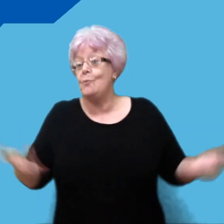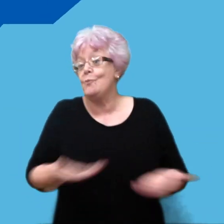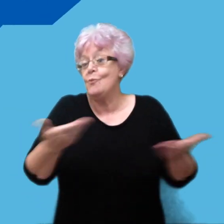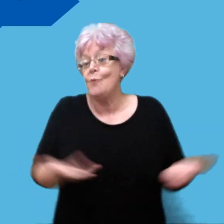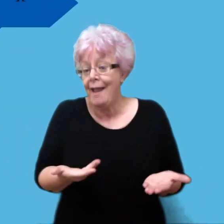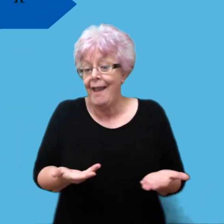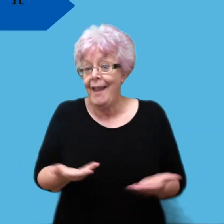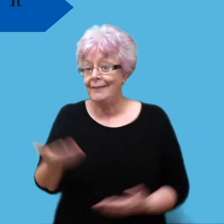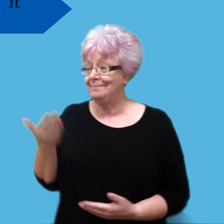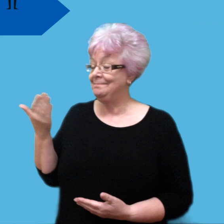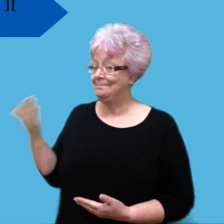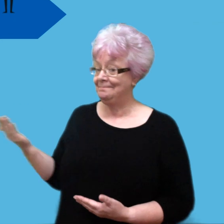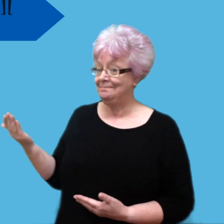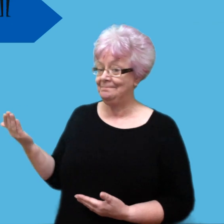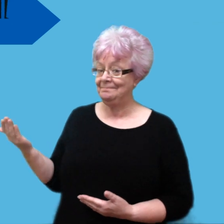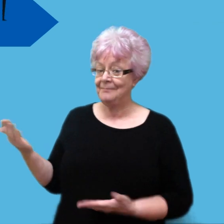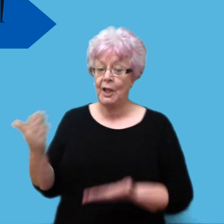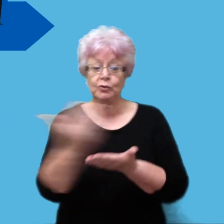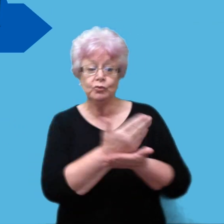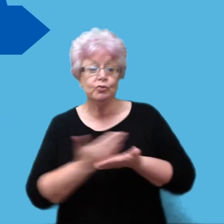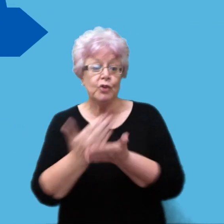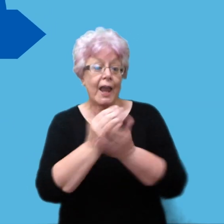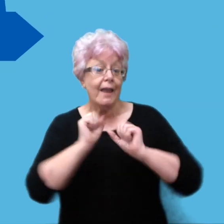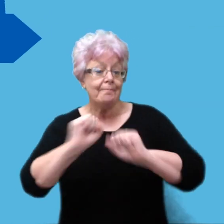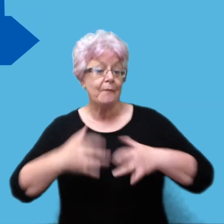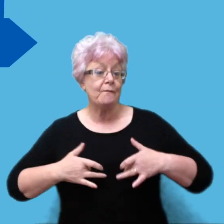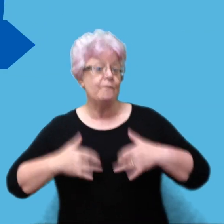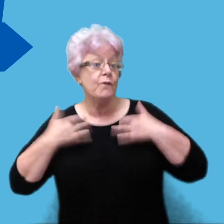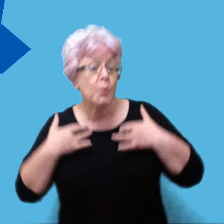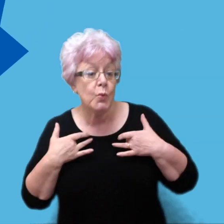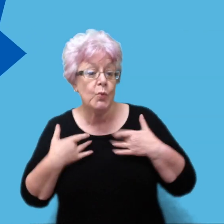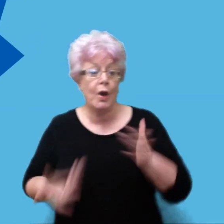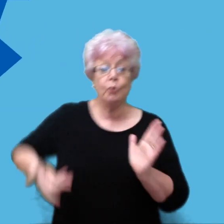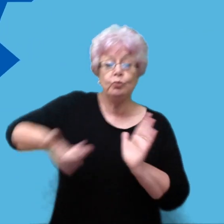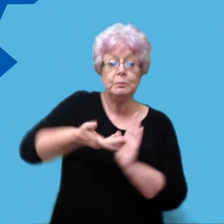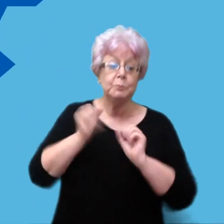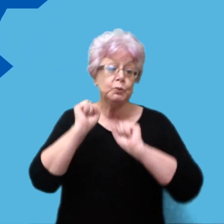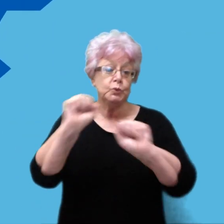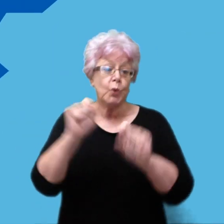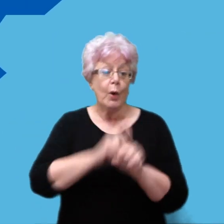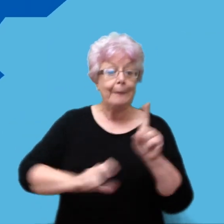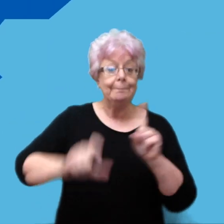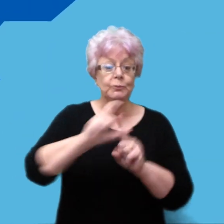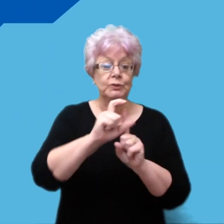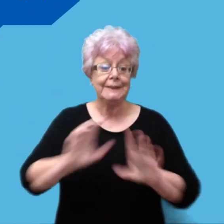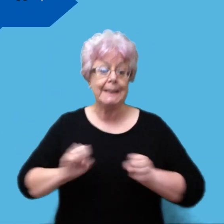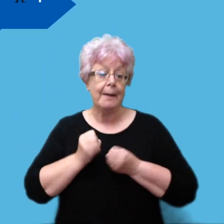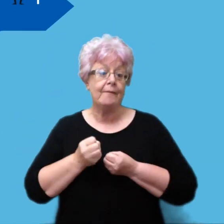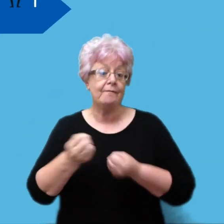Cofrestrwch nawr yn community.c3sc.org.uk i rannu eich barn,